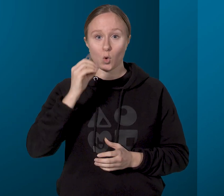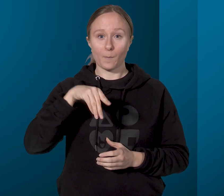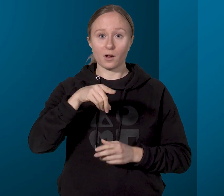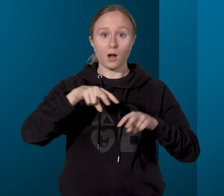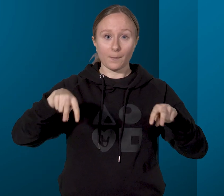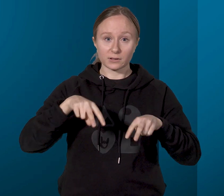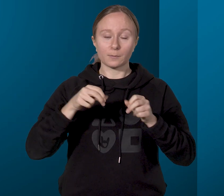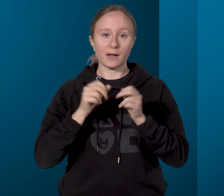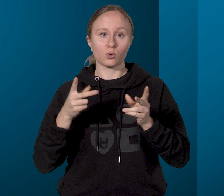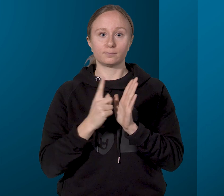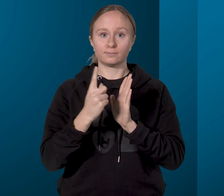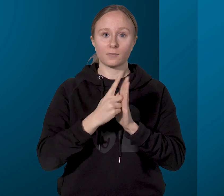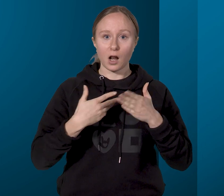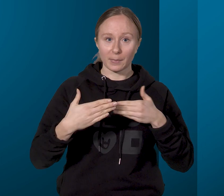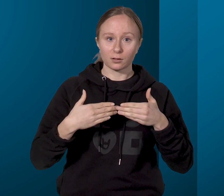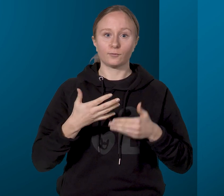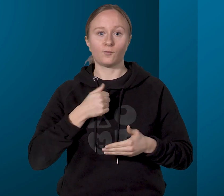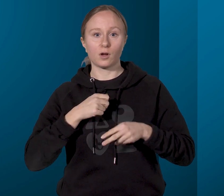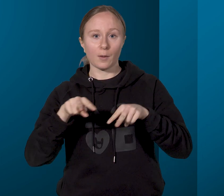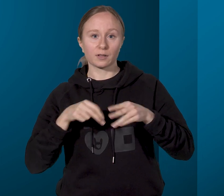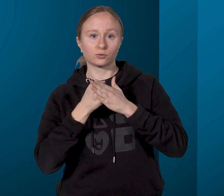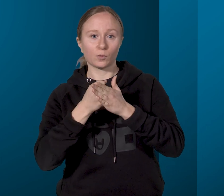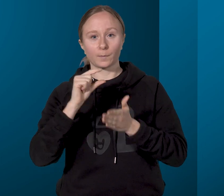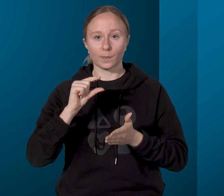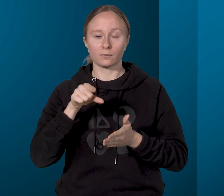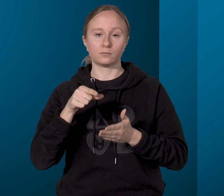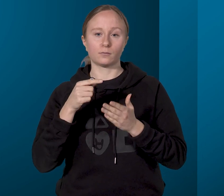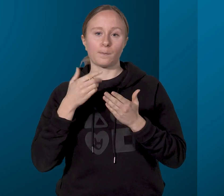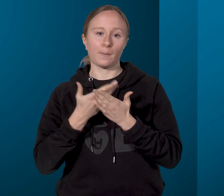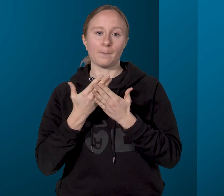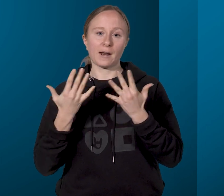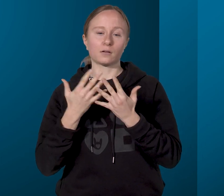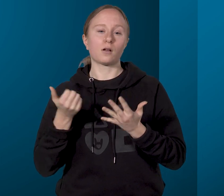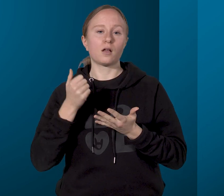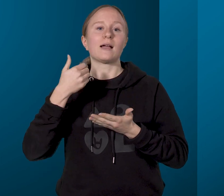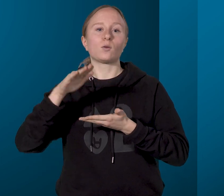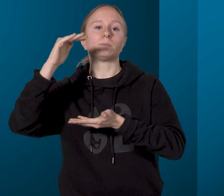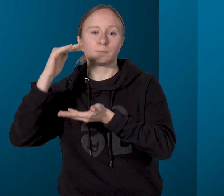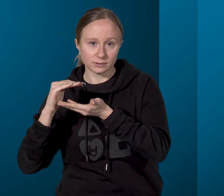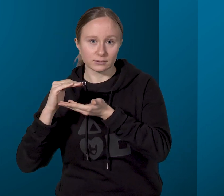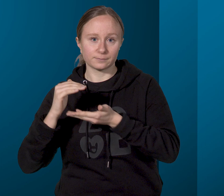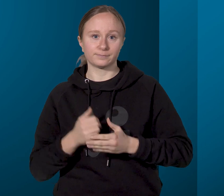Om du arbetar under arbetslöshet och får jämkad arbetslöshetsförmån - kan beloppet av din ersättning minska.